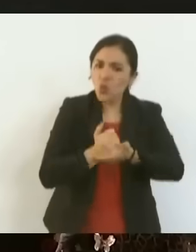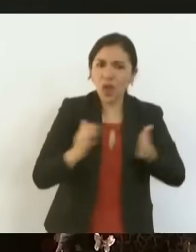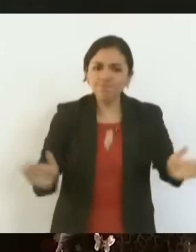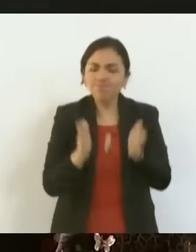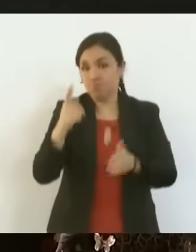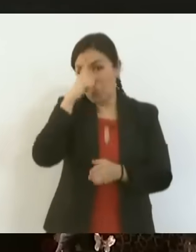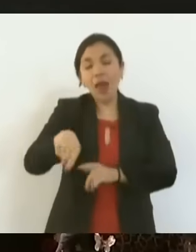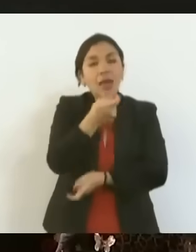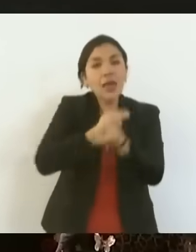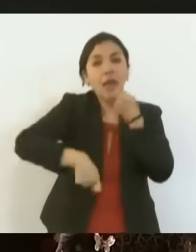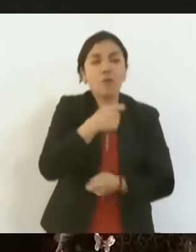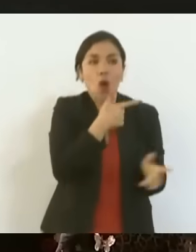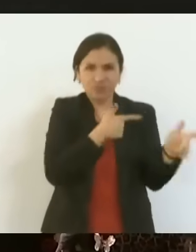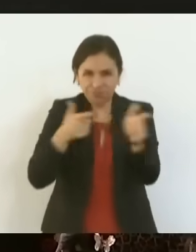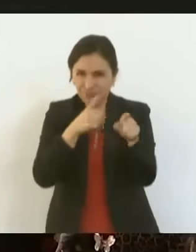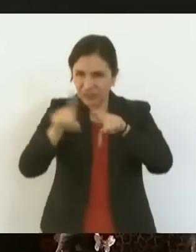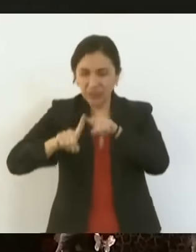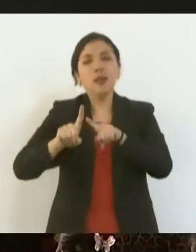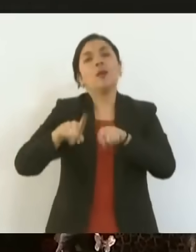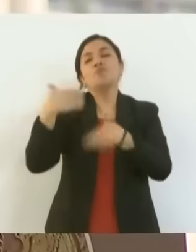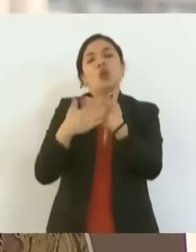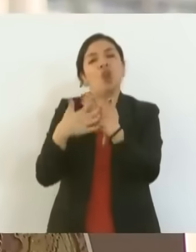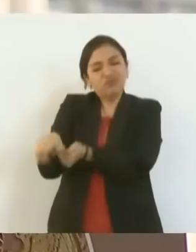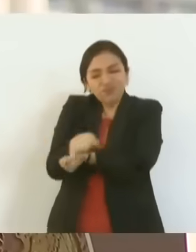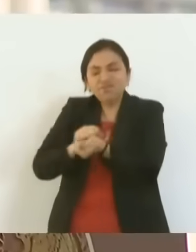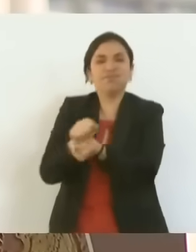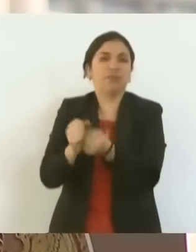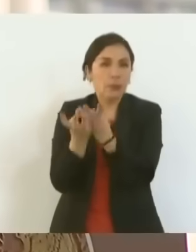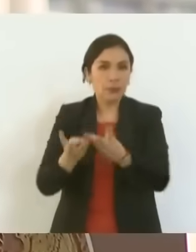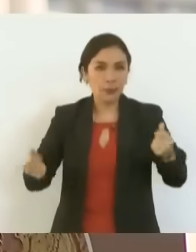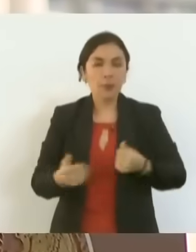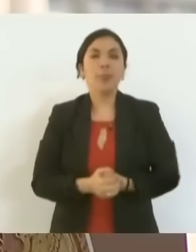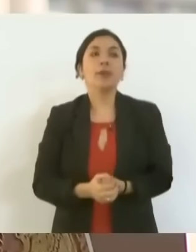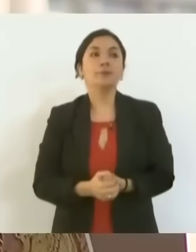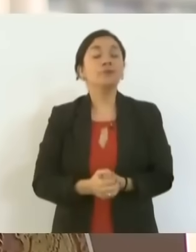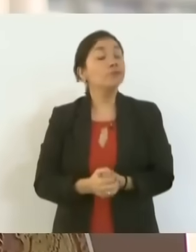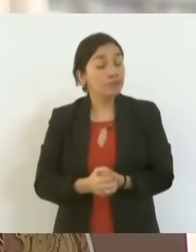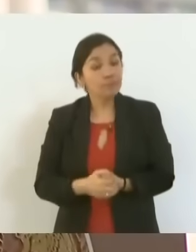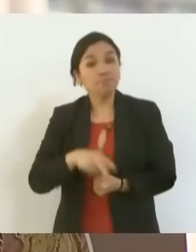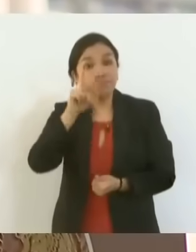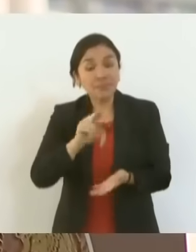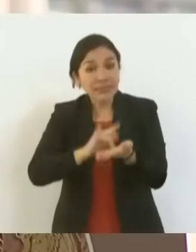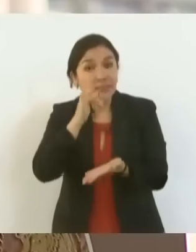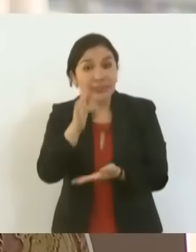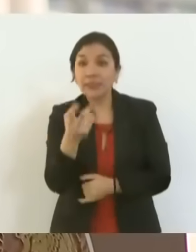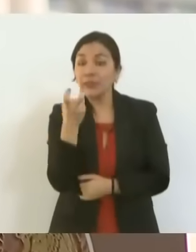de armas para su posterior destrucción. gratitud que extendemos a la iniciativa